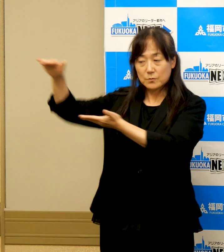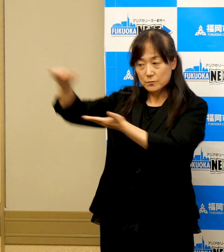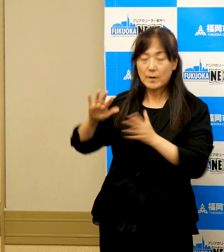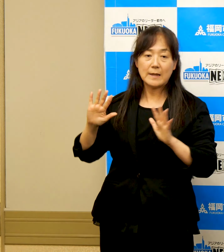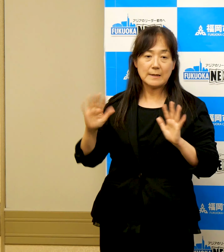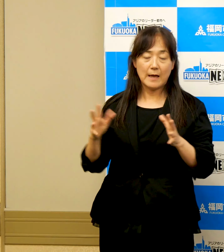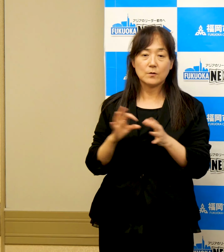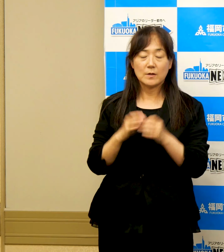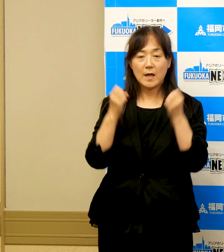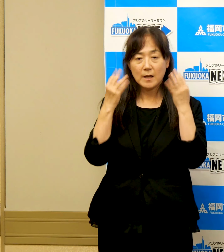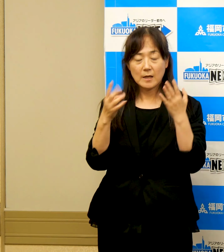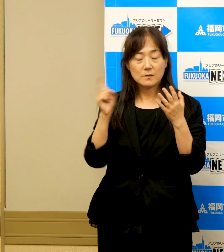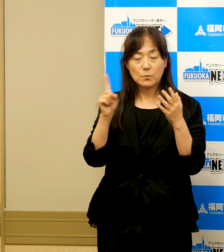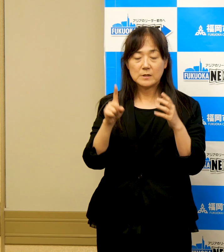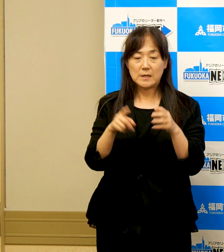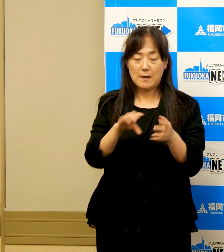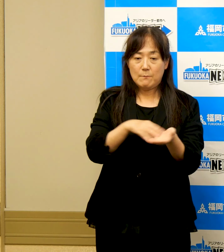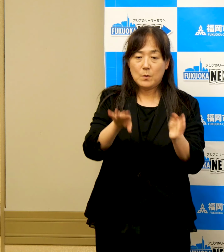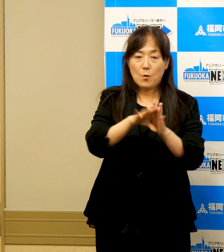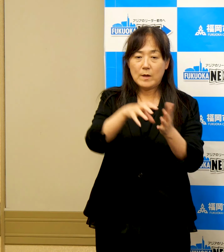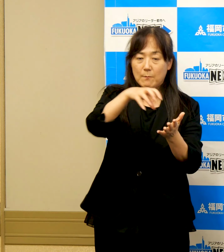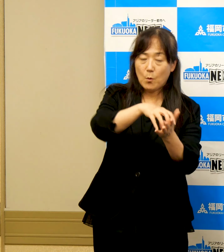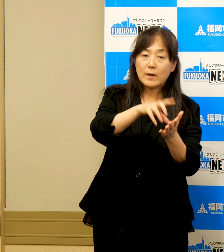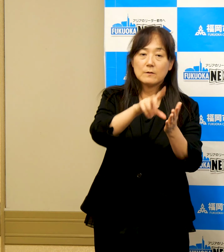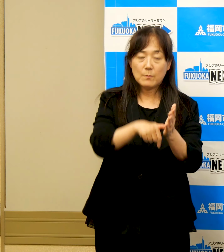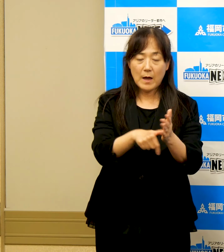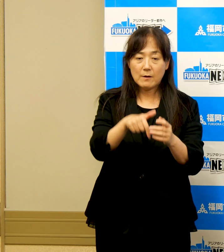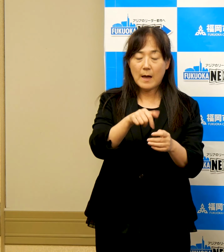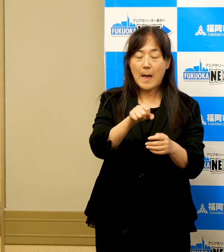そうすると新しく仮に開けるとしても モデルナになると思います